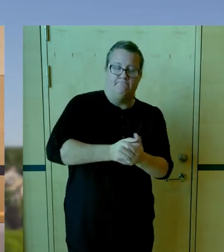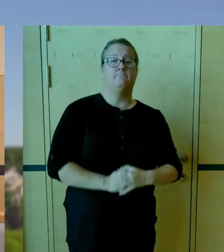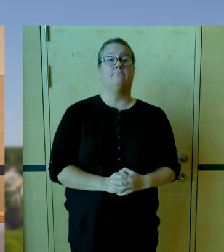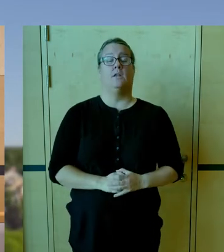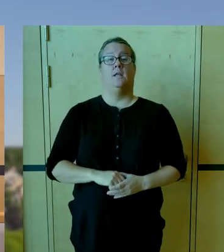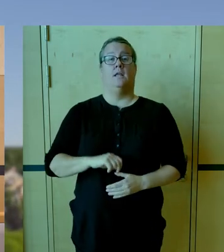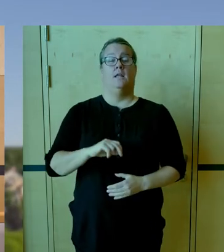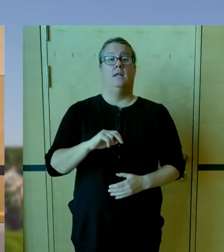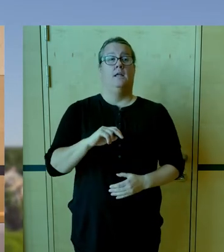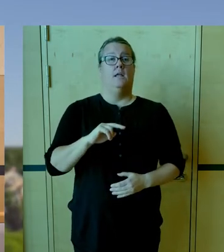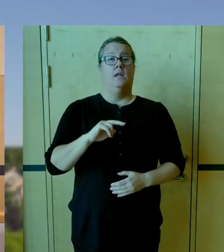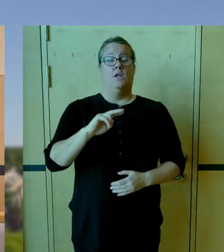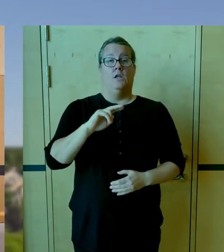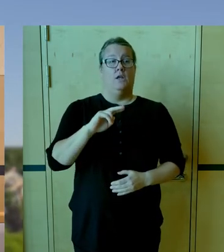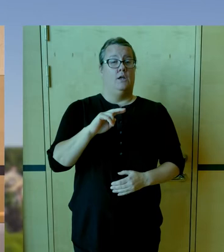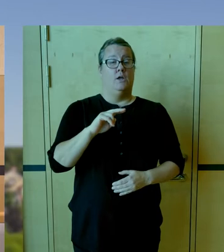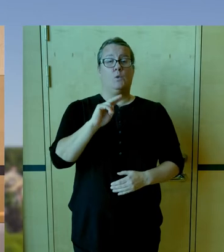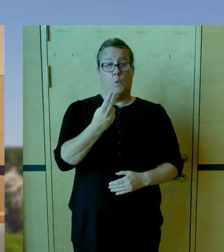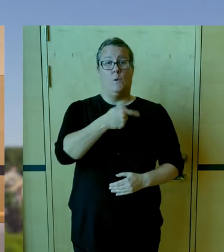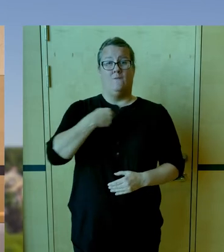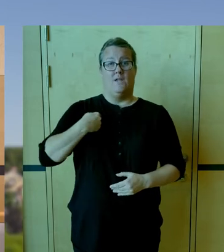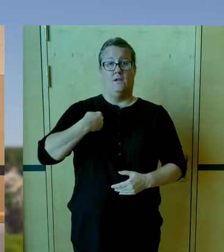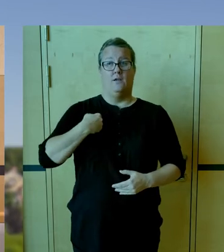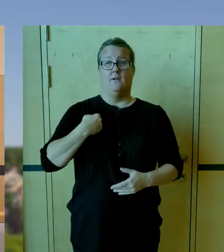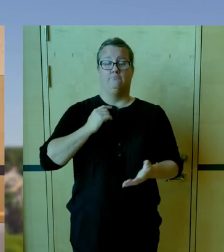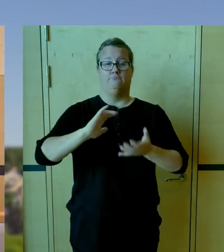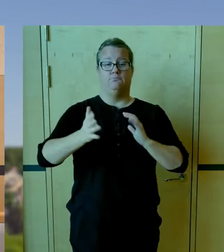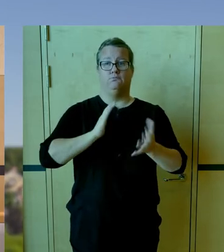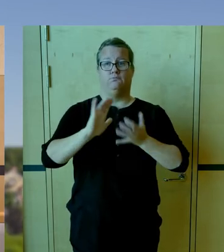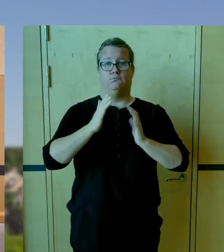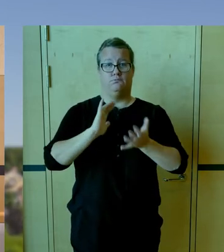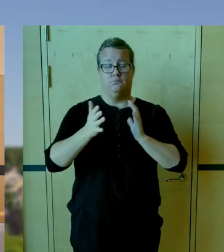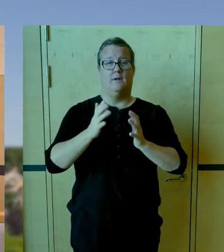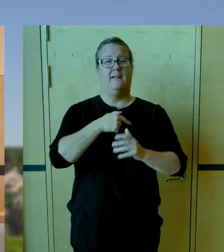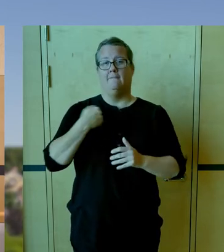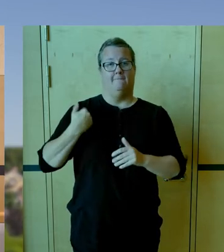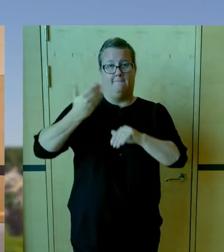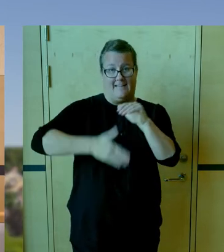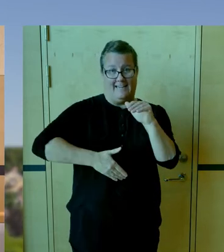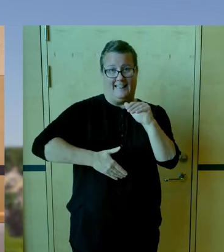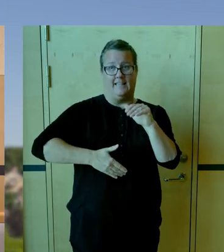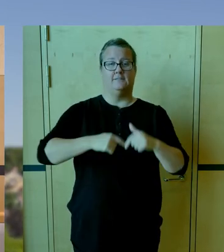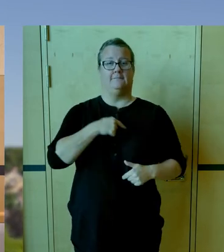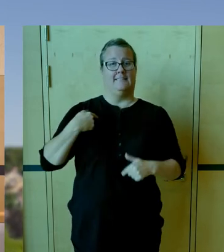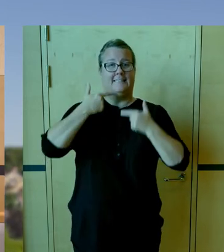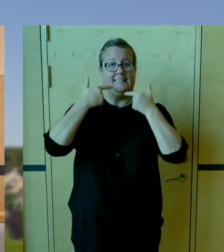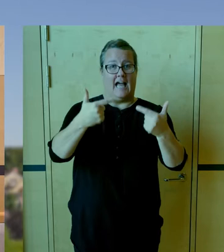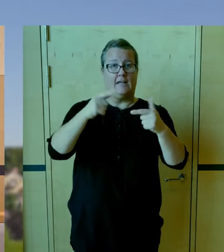Centerpartiet Moderaterna det går bra nu Skriv in i chatten så att de får möjlighet att få ihop